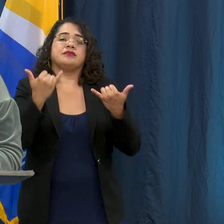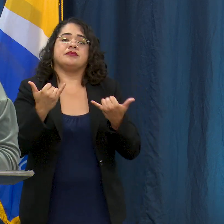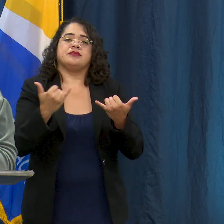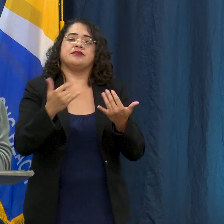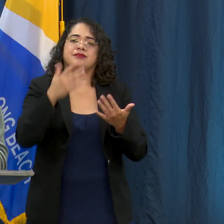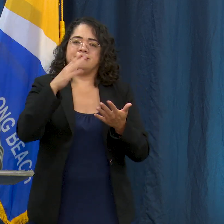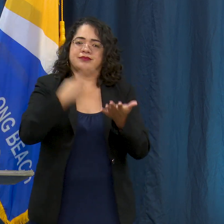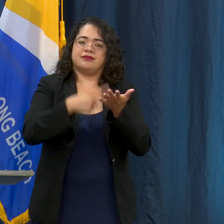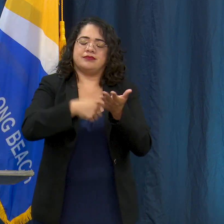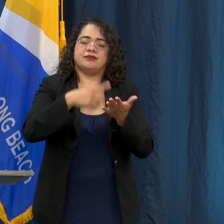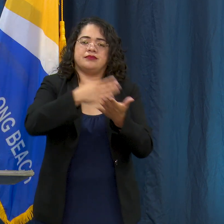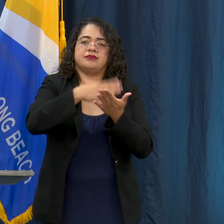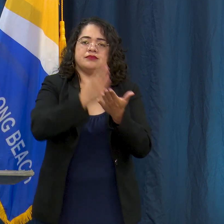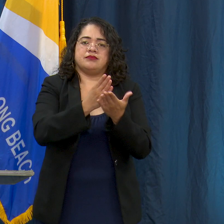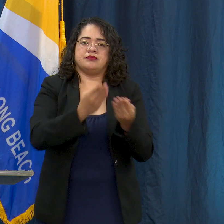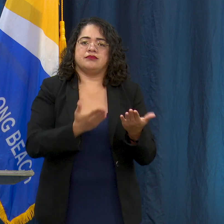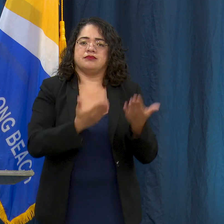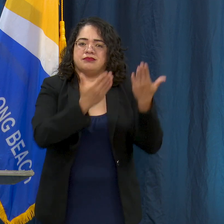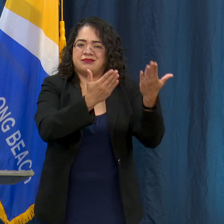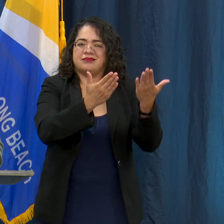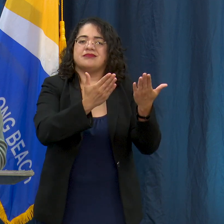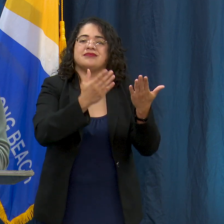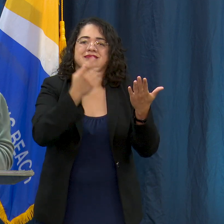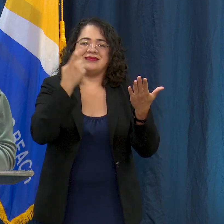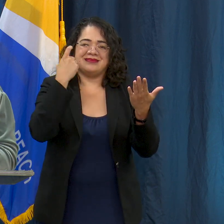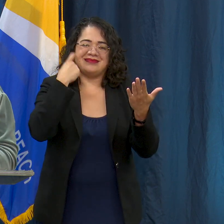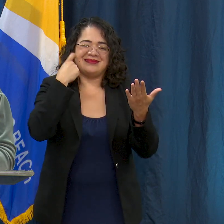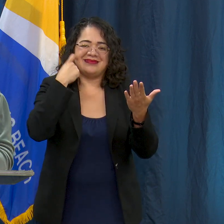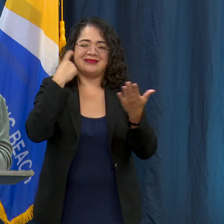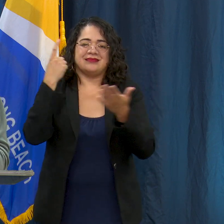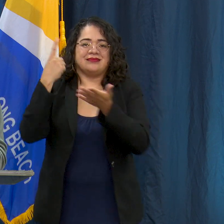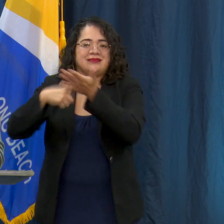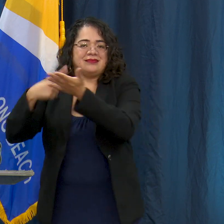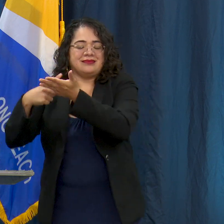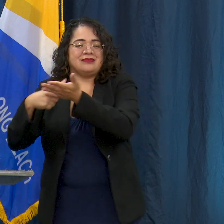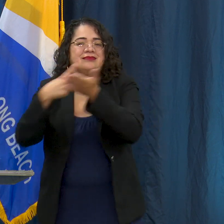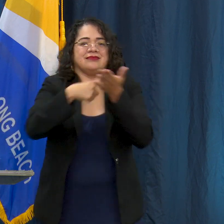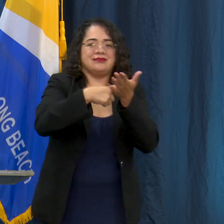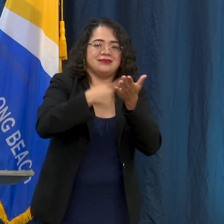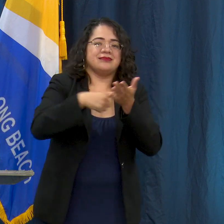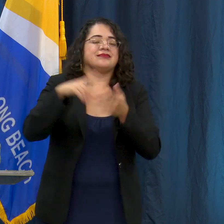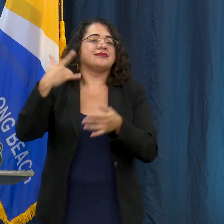que desde que empezar doe s top and a Mia si Ramos nuestra kanu Mia an visto